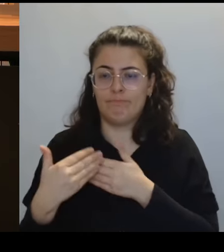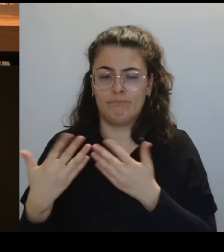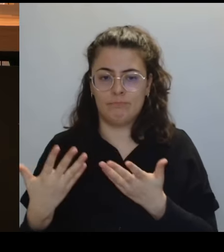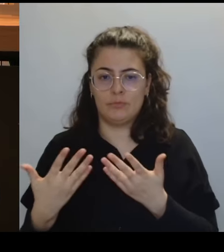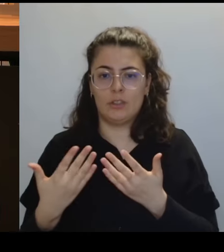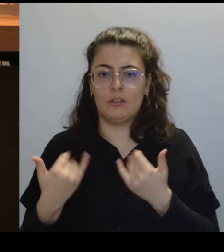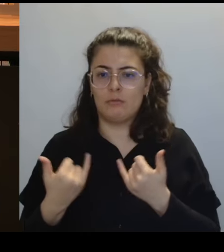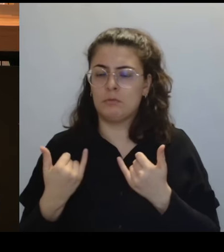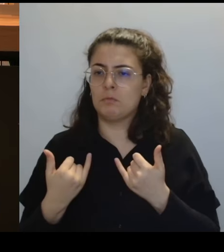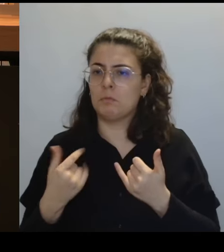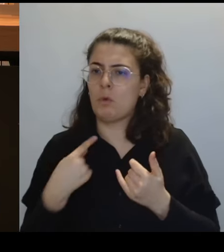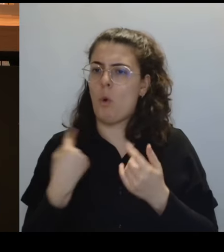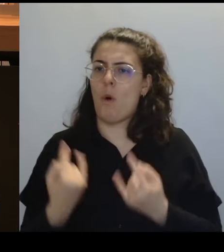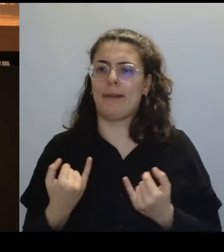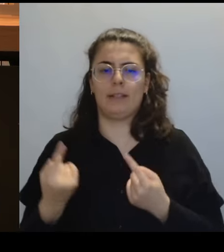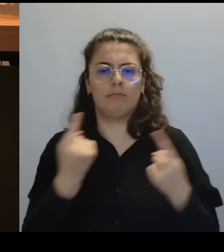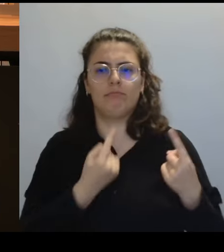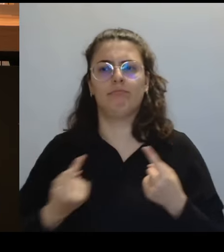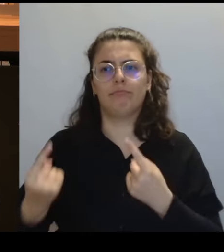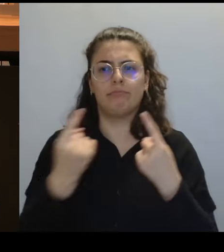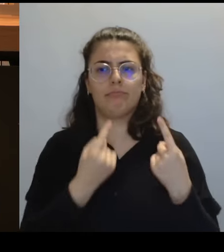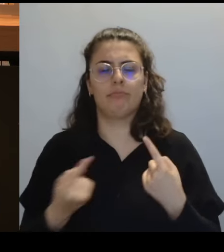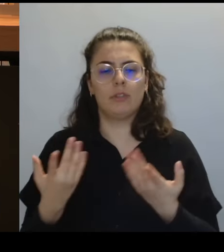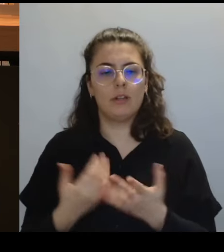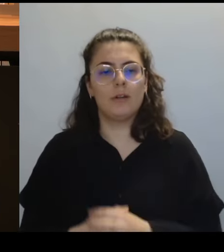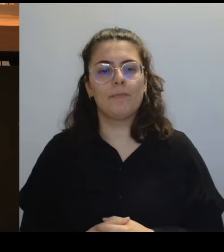Anlass, noch einmal daran zu erinnern, dass es eine linke